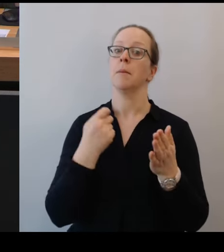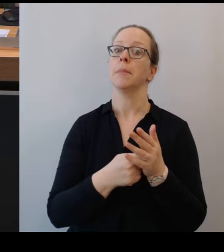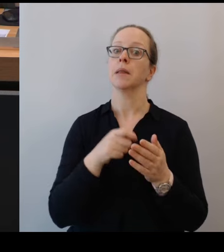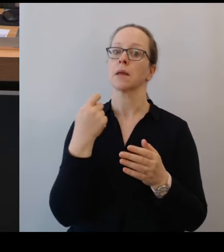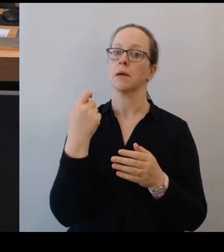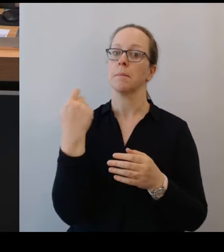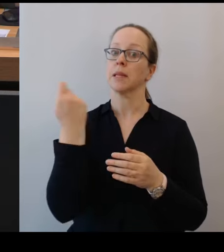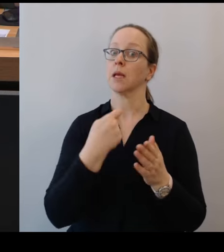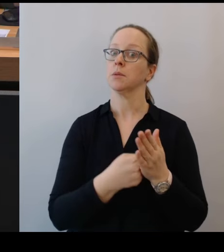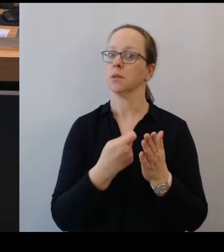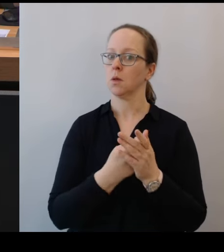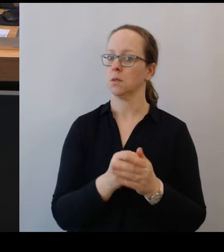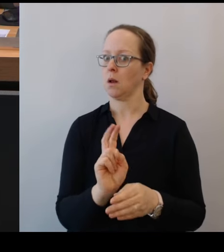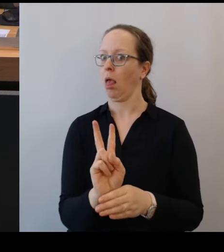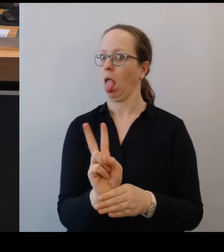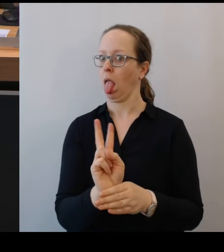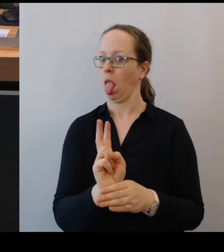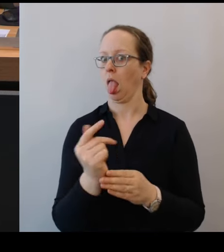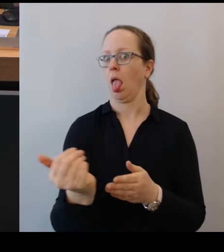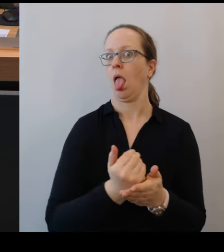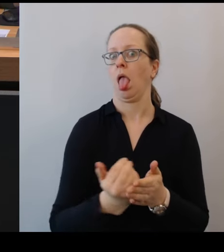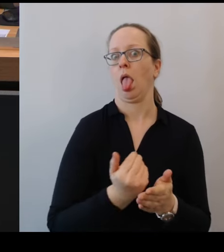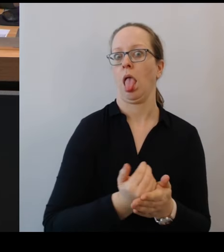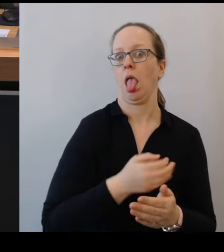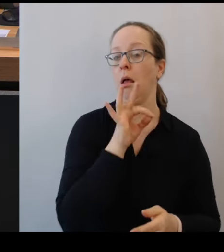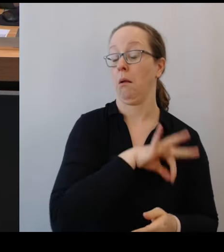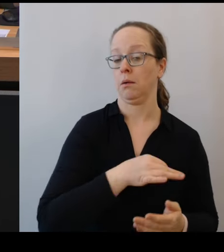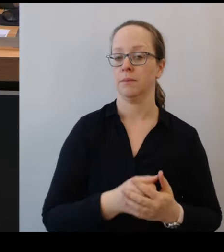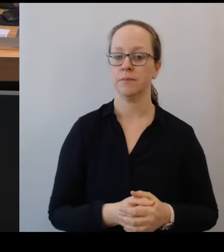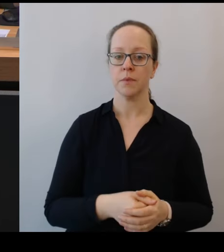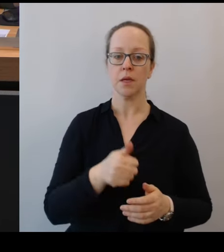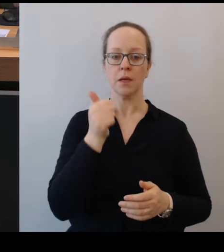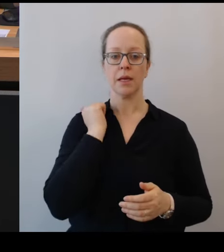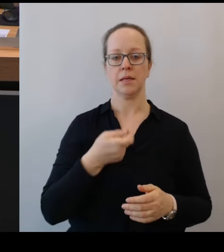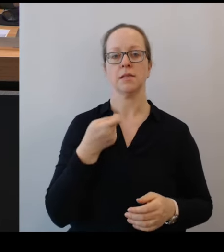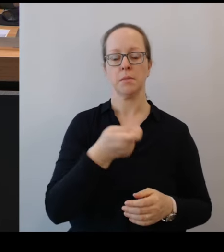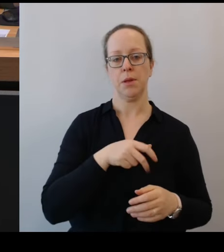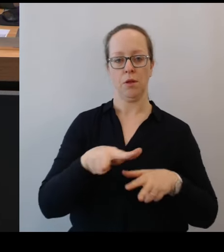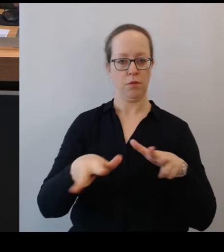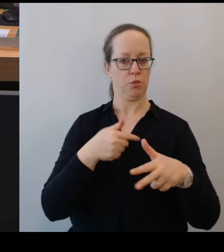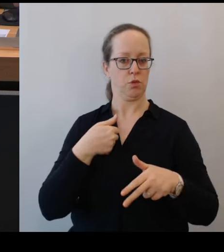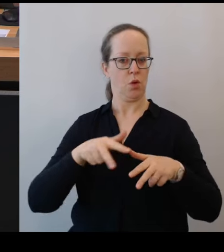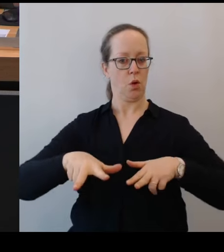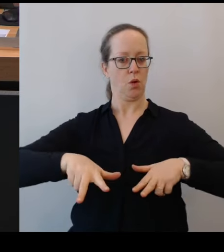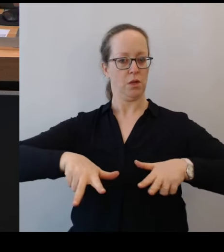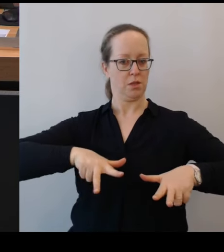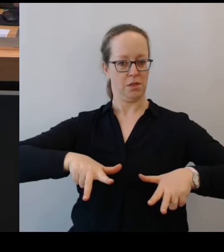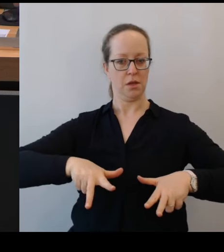Mieterversammlung in der Angerburger Allee in Charlottenburg organisiert. Da kamen 200 Mieterinnen und Mieter, von denen viele bis